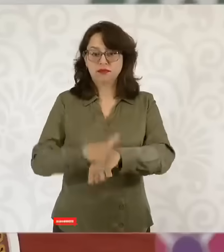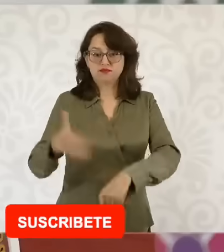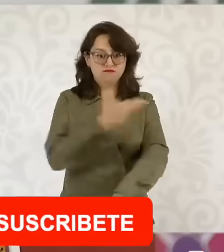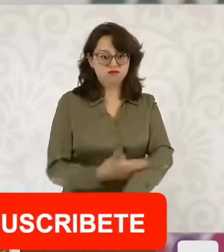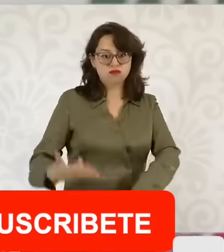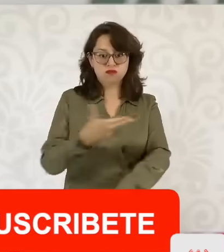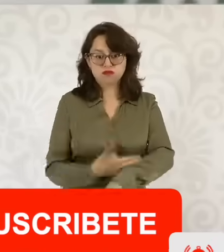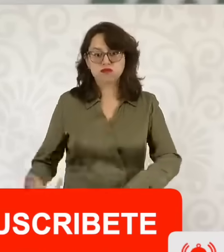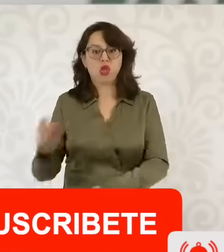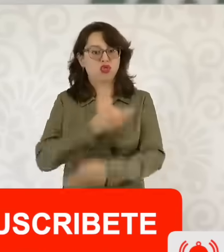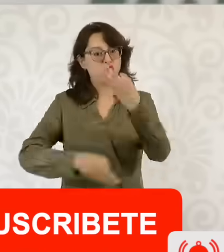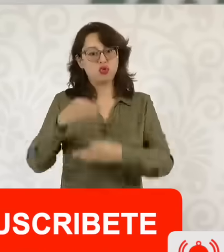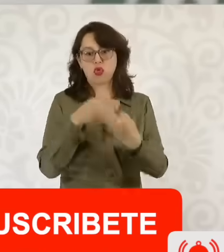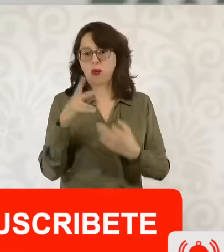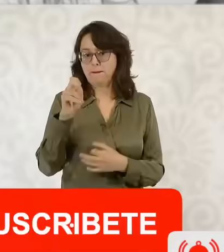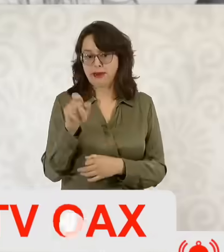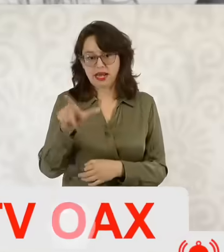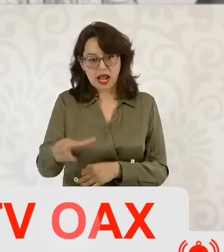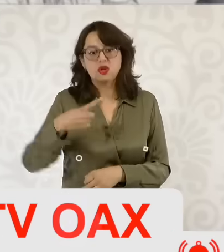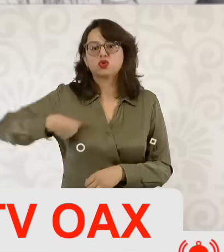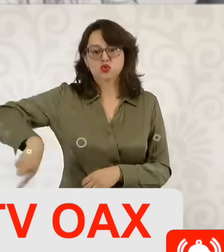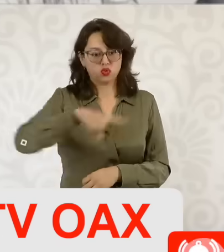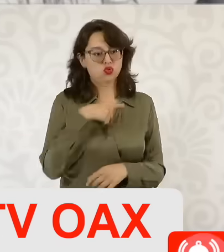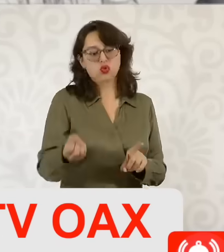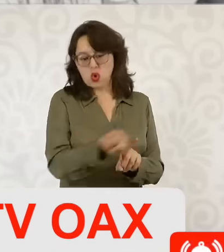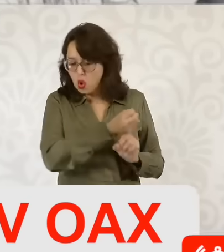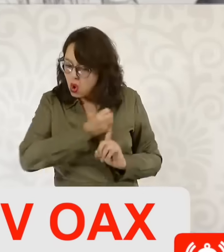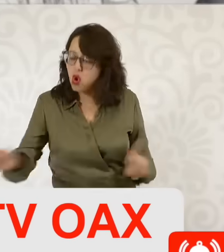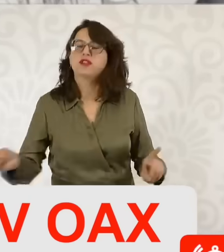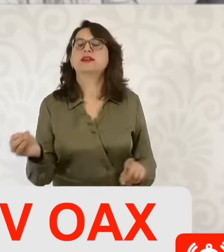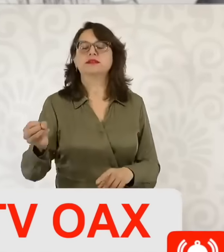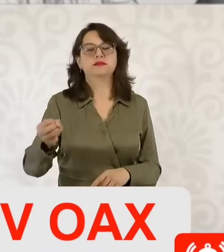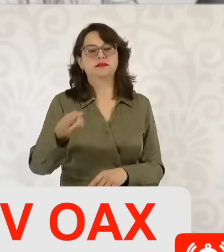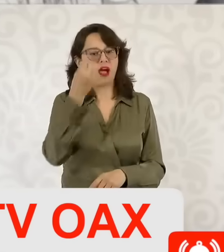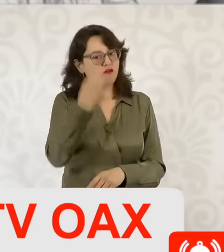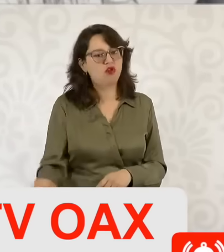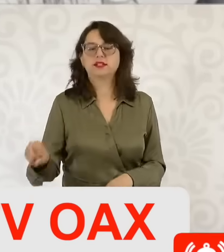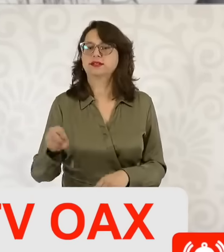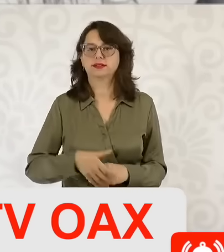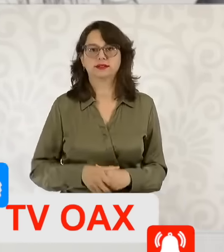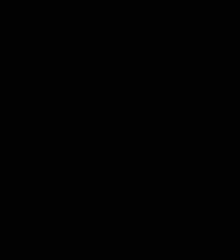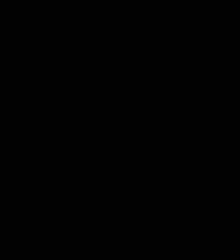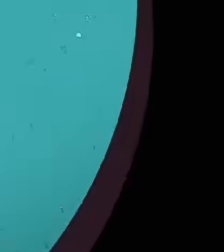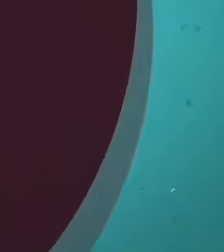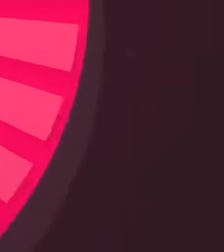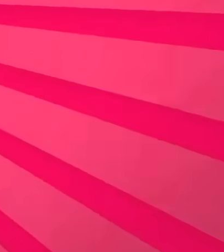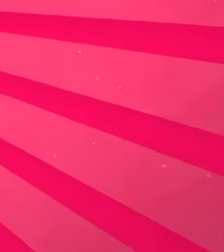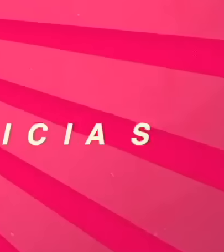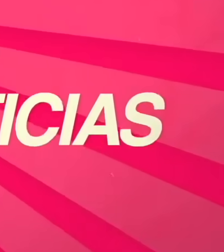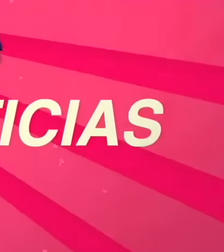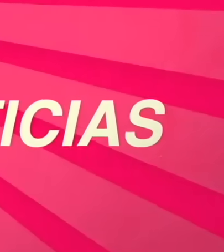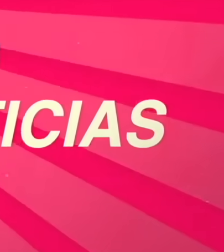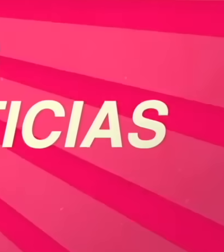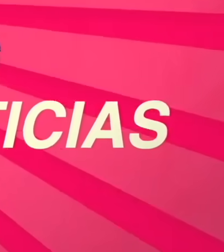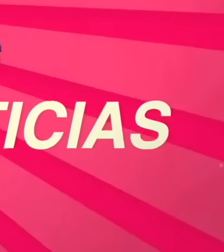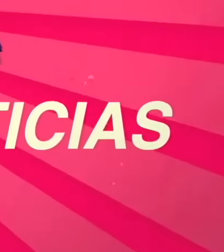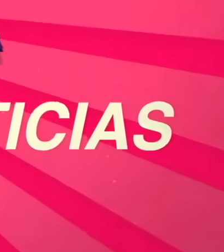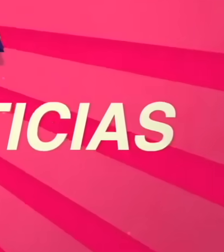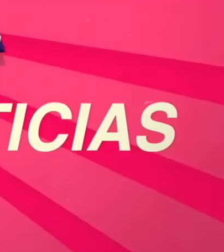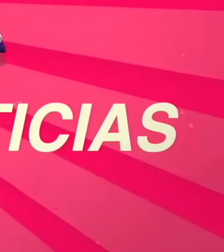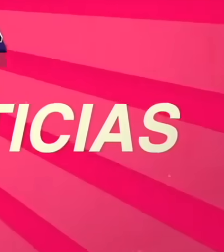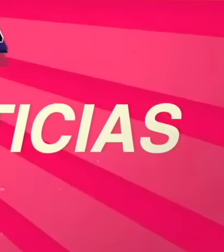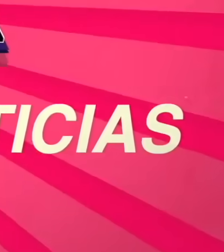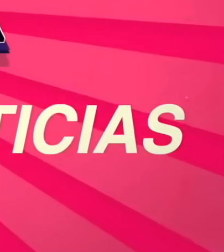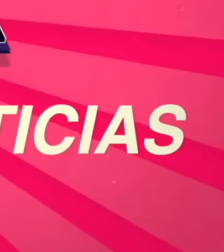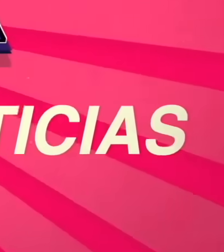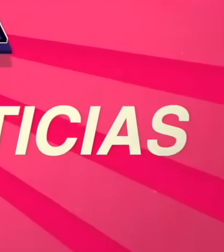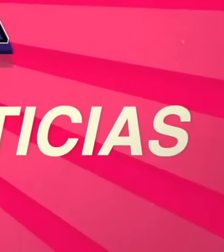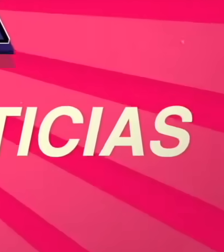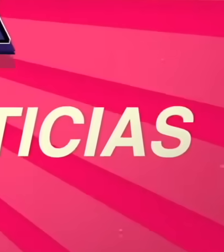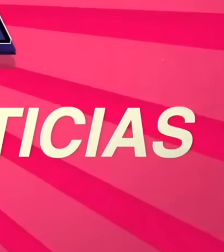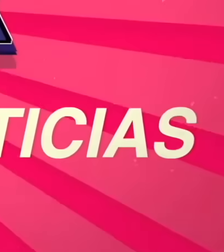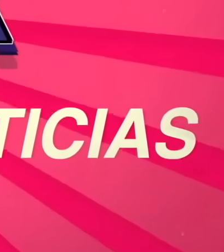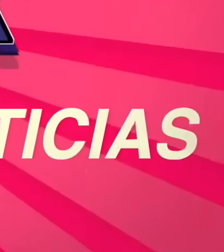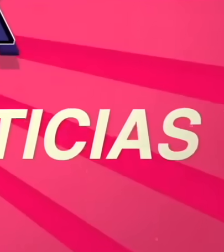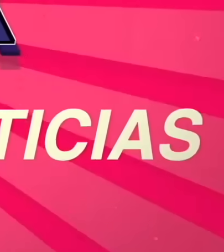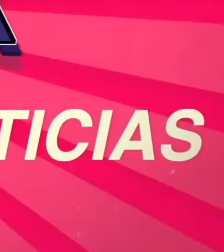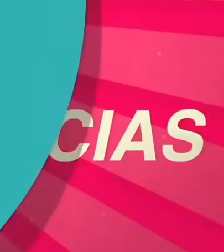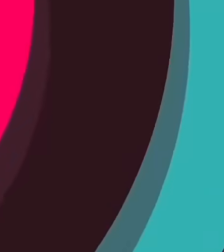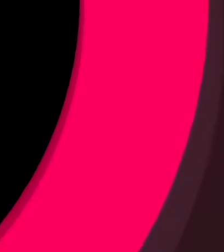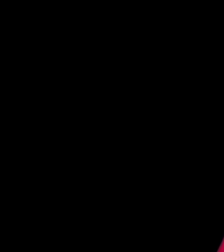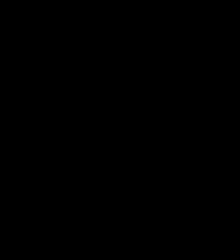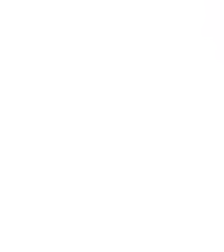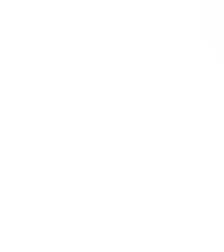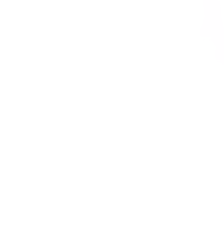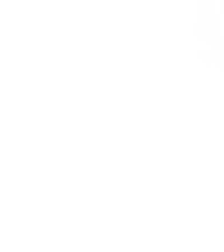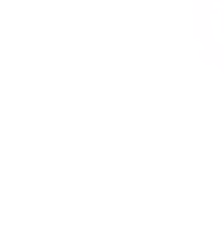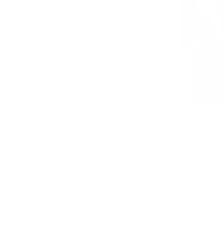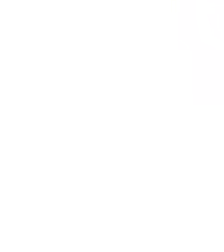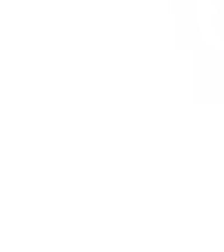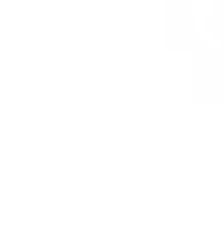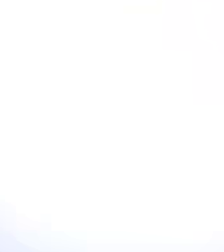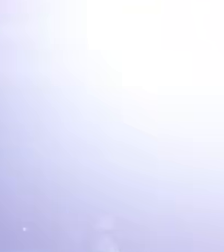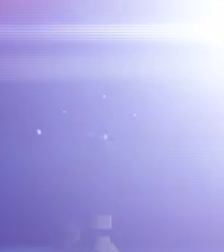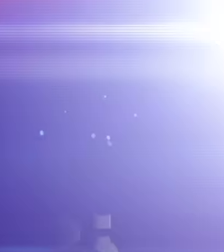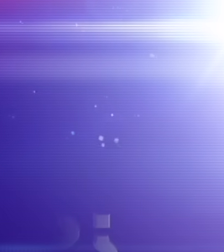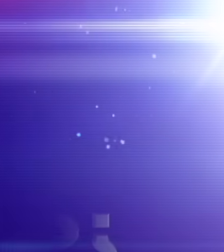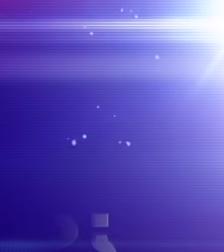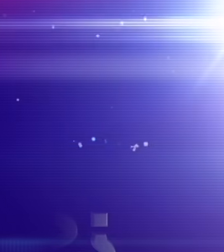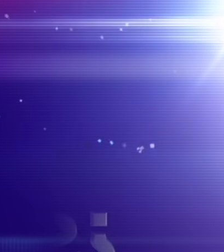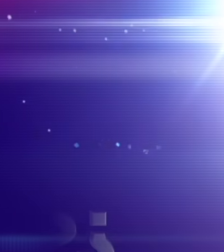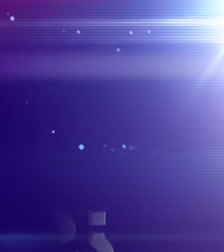y todo lo penal, vamos a poner en orden esa parte del llamado huachicol fiscal. [Música]